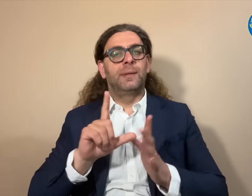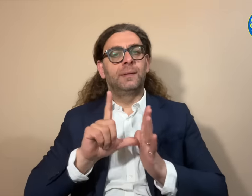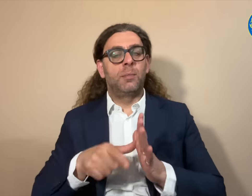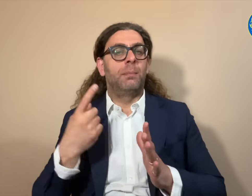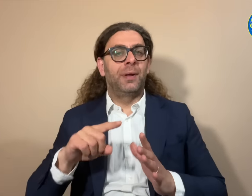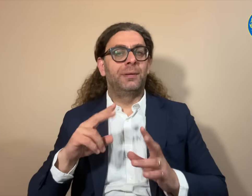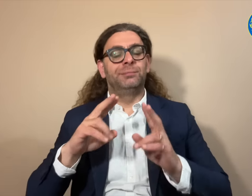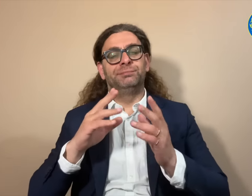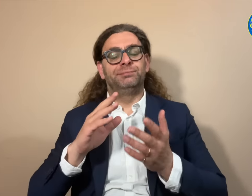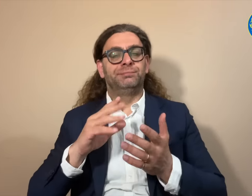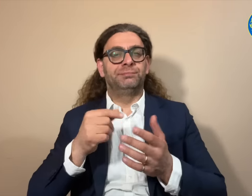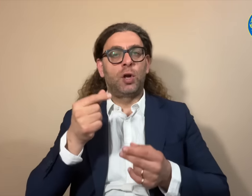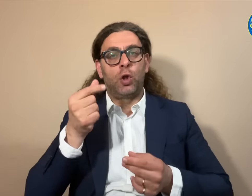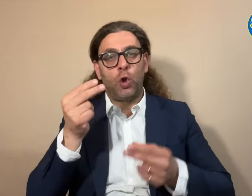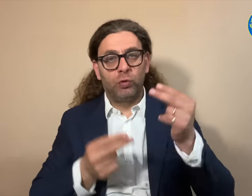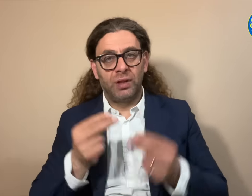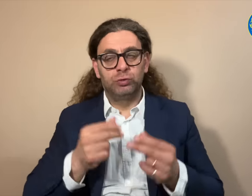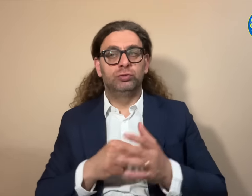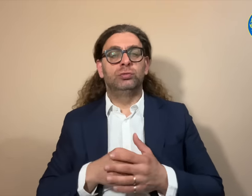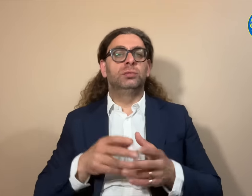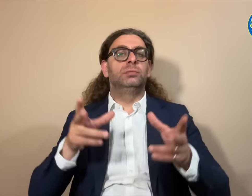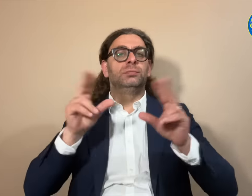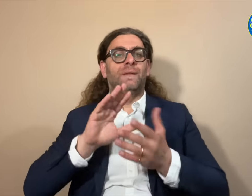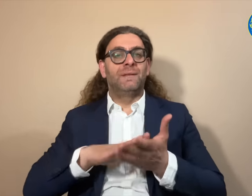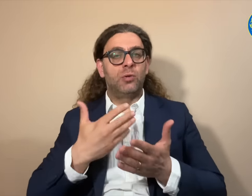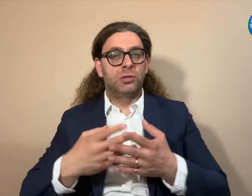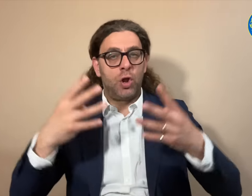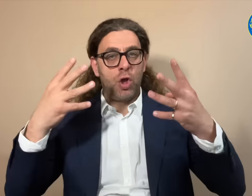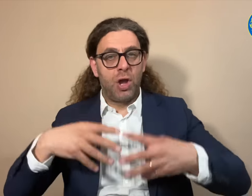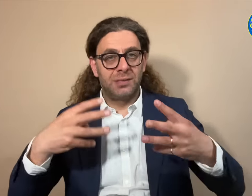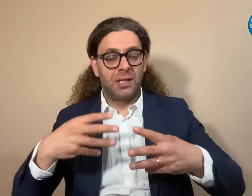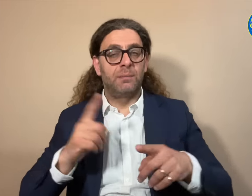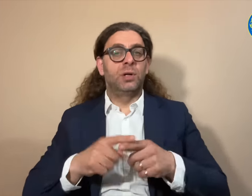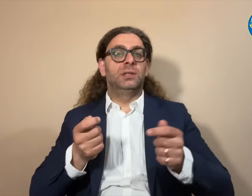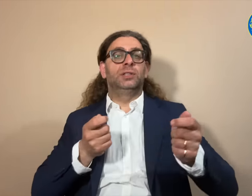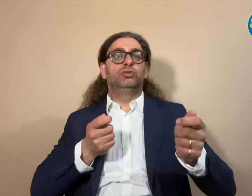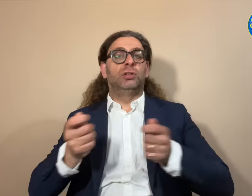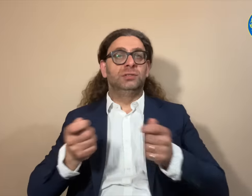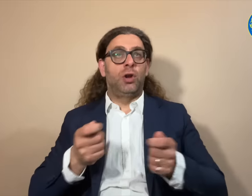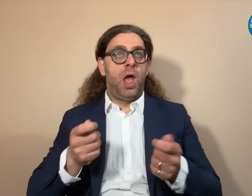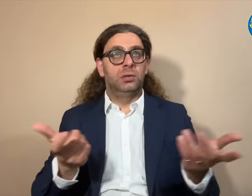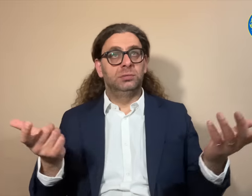La situazione richiede semplicemente del tempo per l'elaborazione di conteggi, valutazioni organizzative e gestionali.